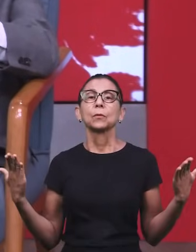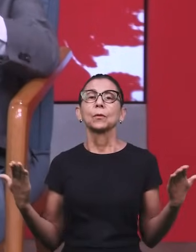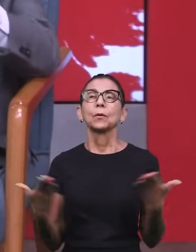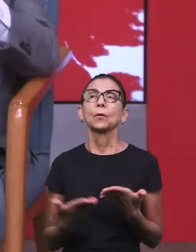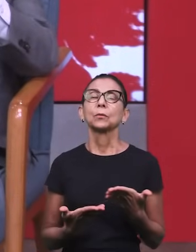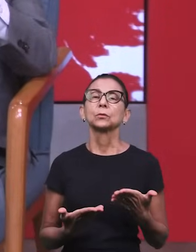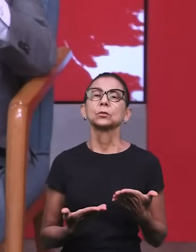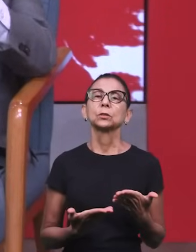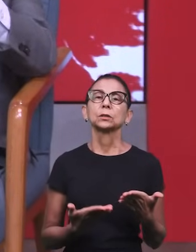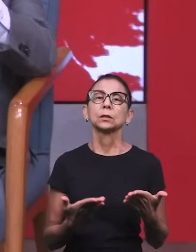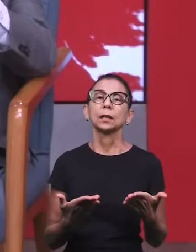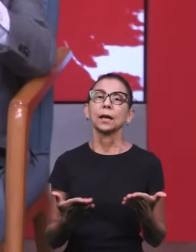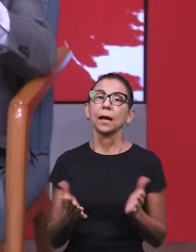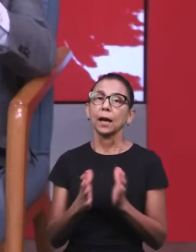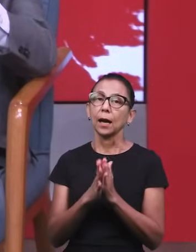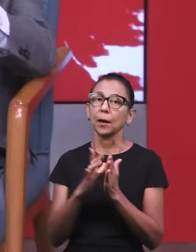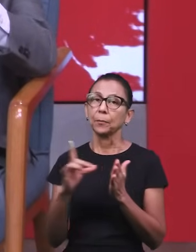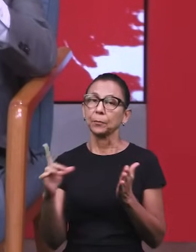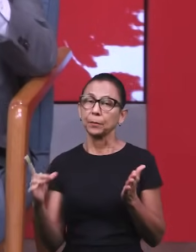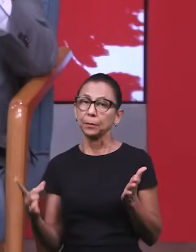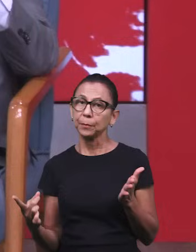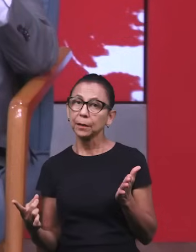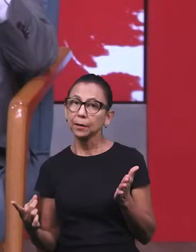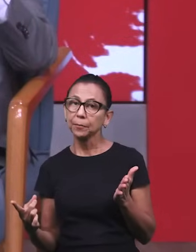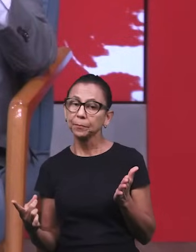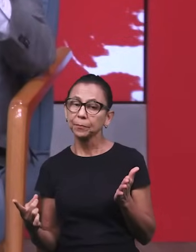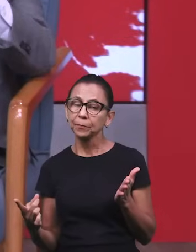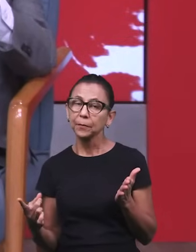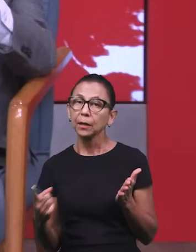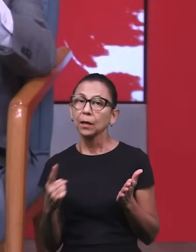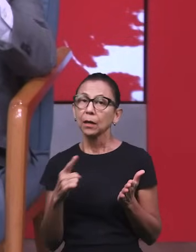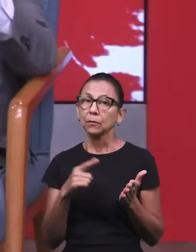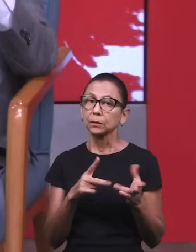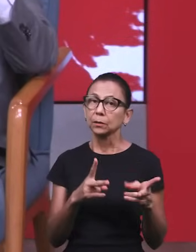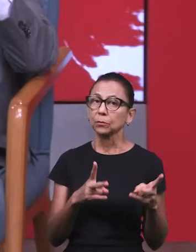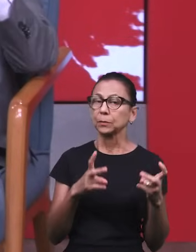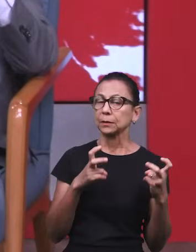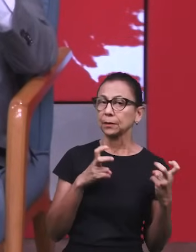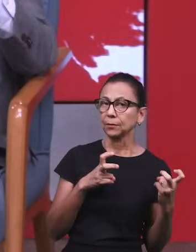é de volta à palavra a igreja tem que sair de volta à palavra a igreja verdadeira ela